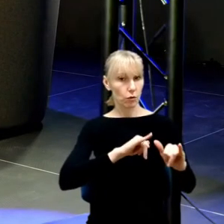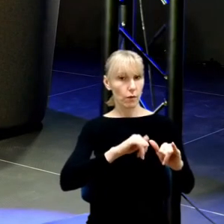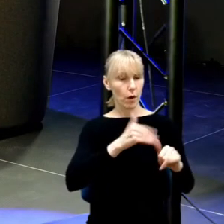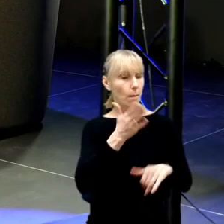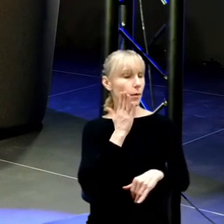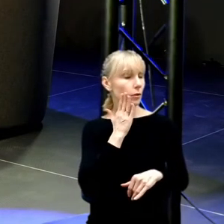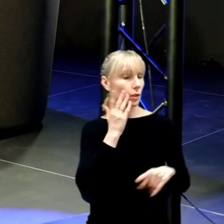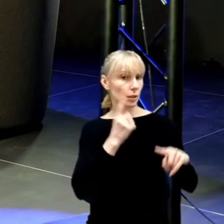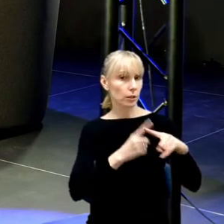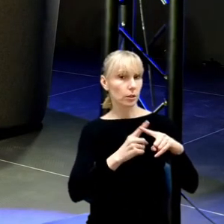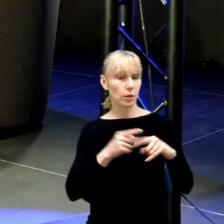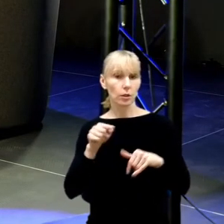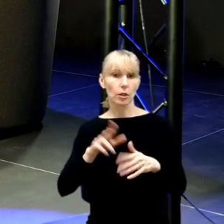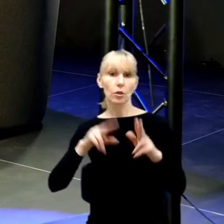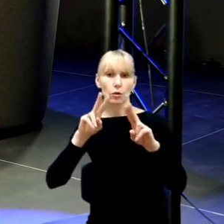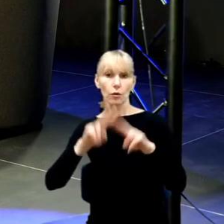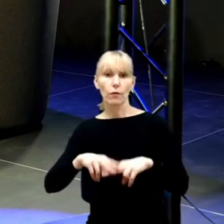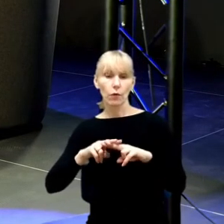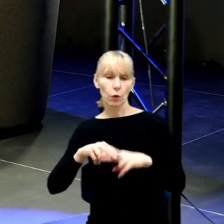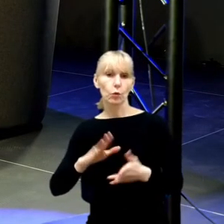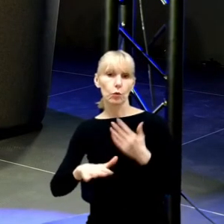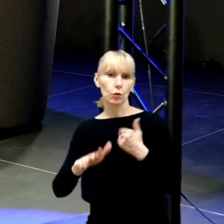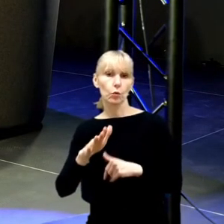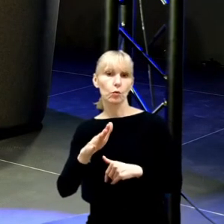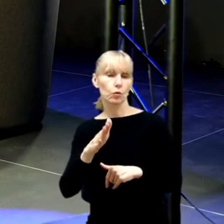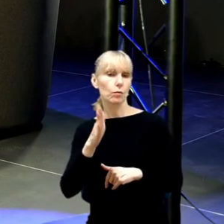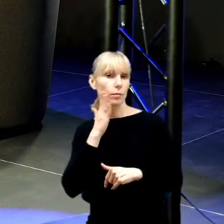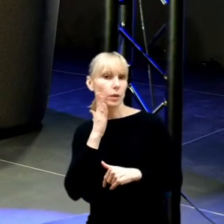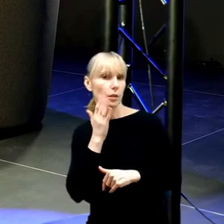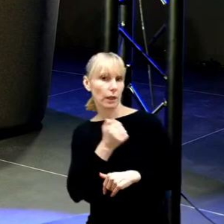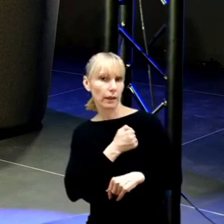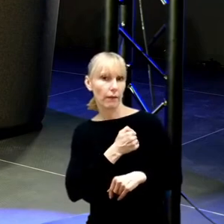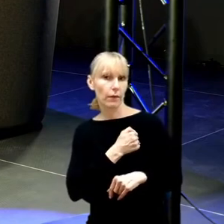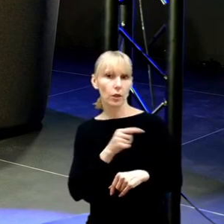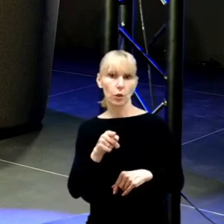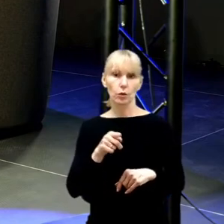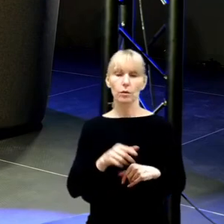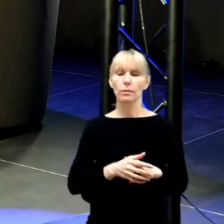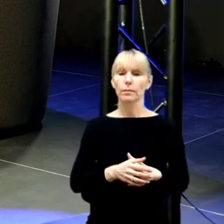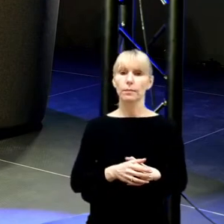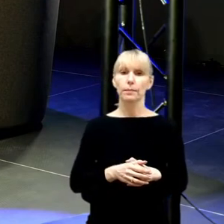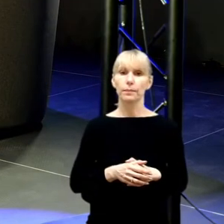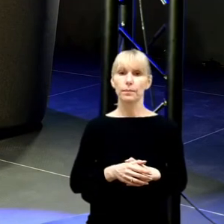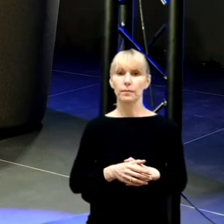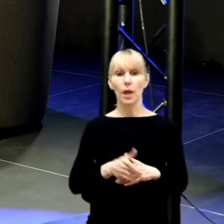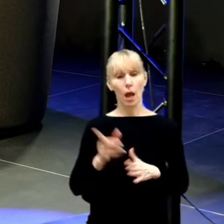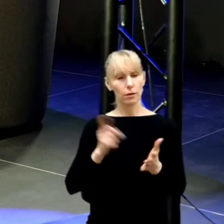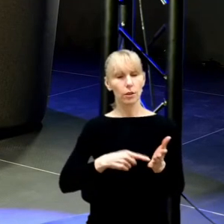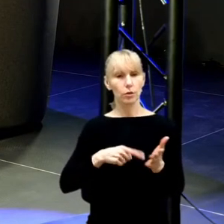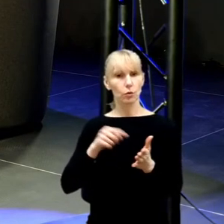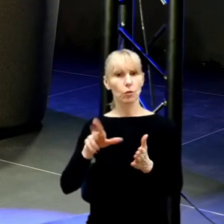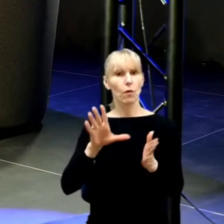czyli już zupełnie komercyjne przedsięwzięcie, najczęściej w dużych miastach. Wiadomo powszechnie